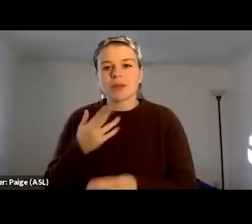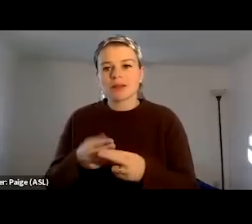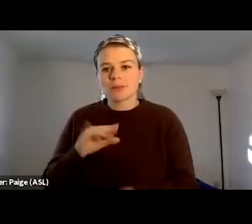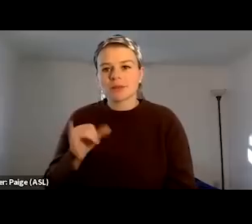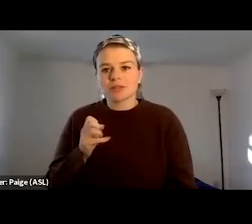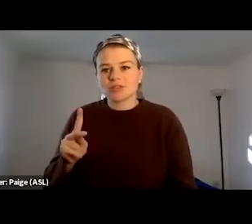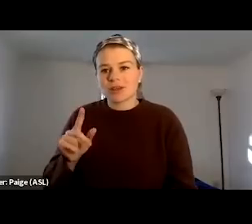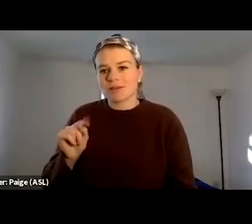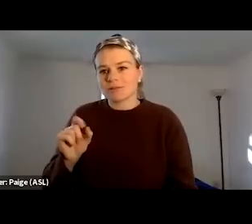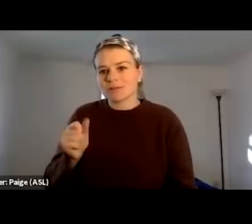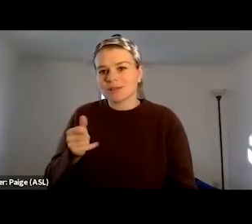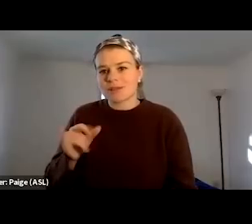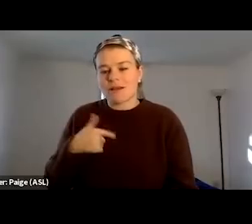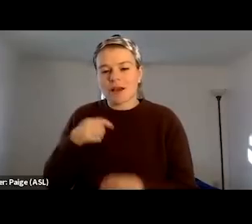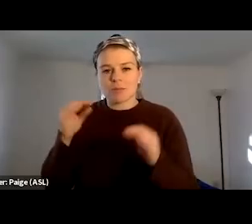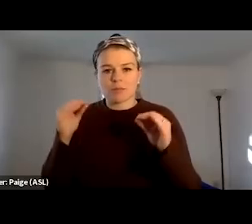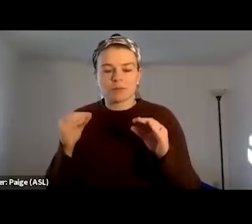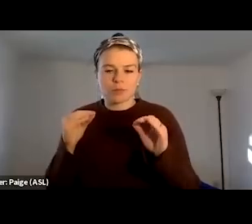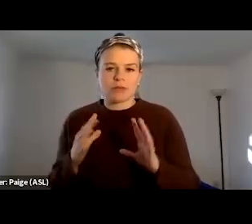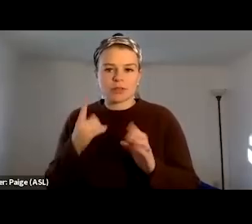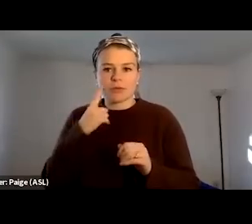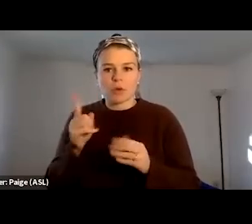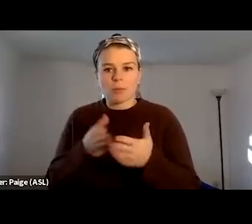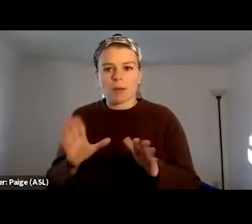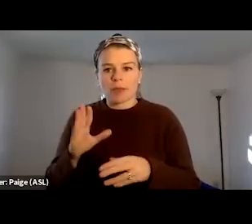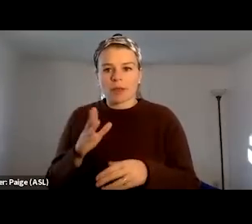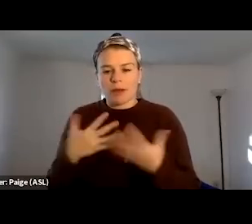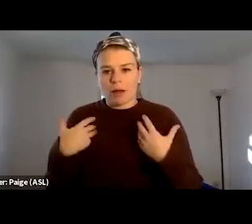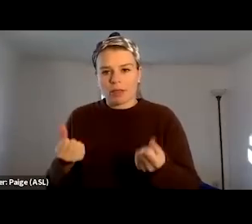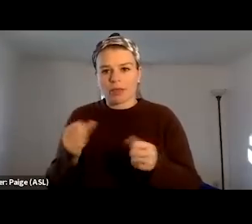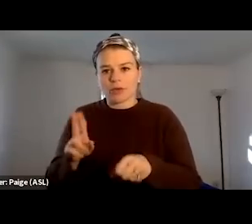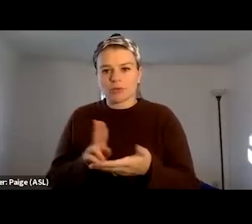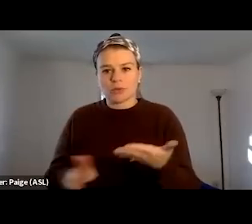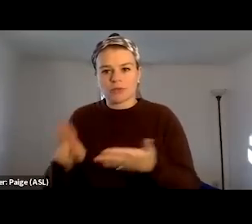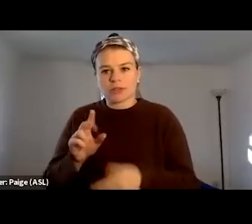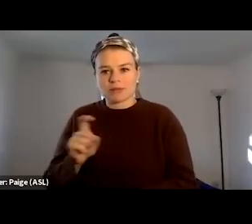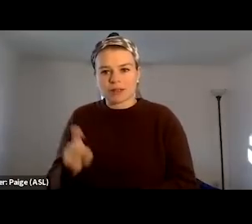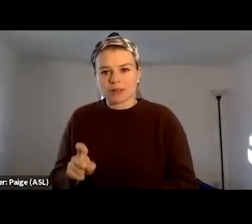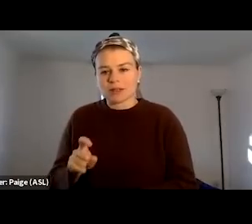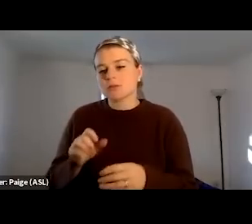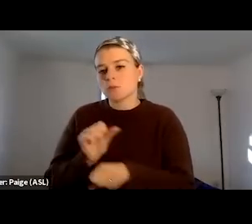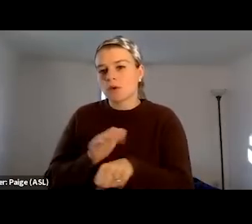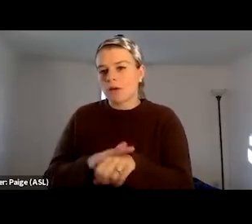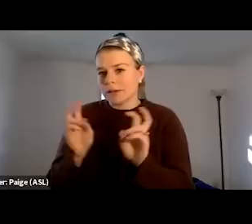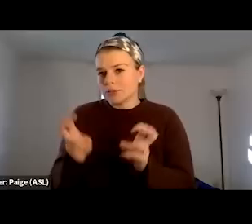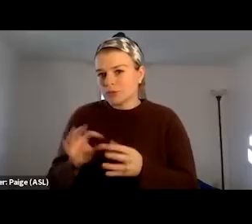soy profesor de salud pública en la Universidad de Texas. He trabajado en temas relacionados con el sinhogarismo durante muchos años,